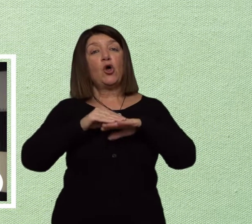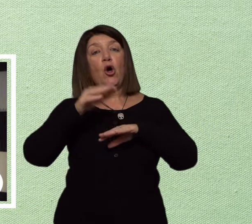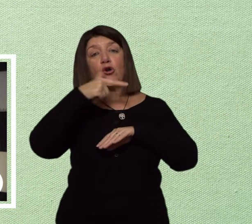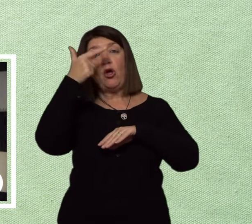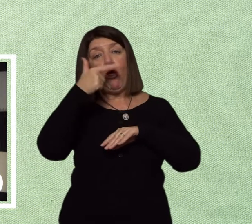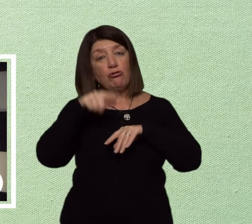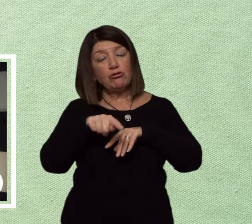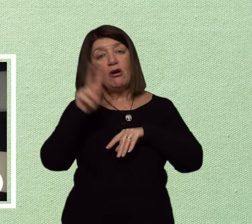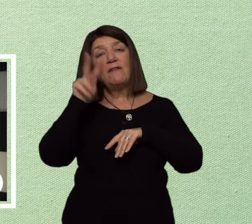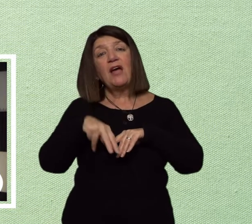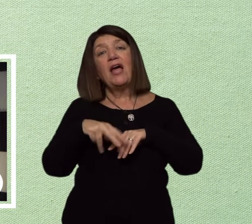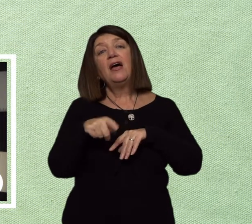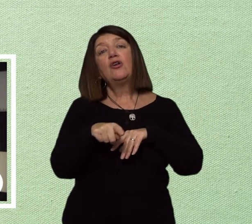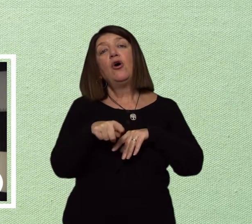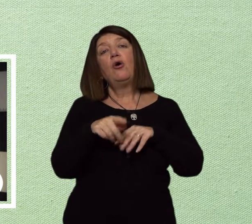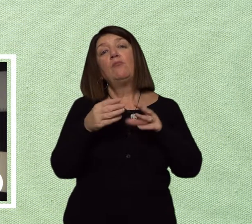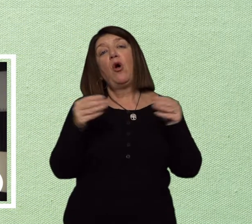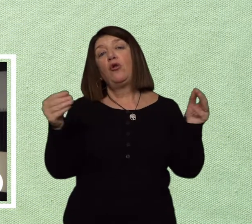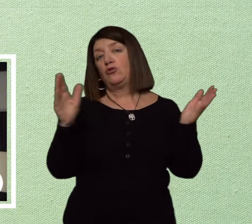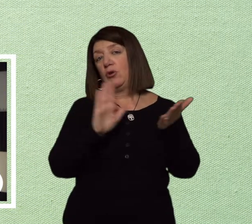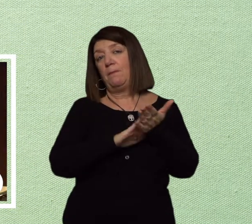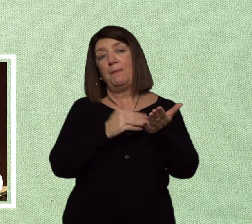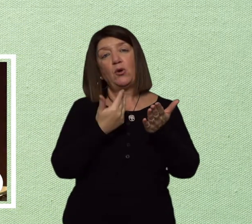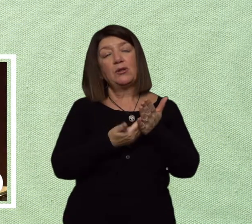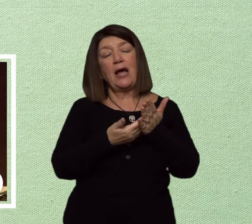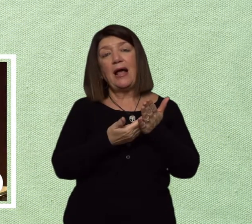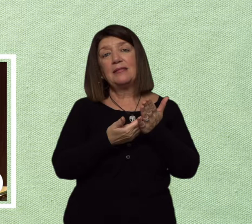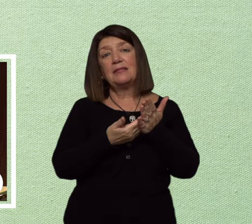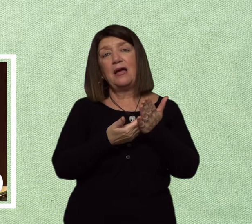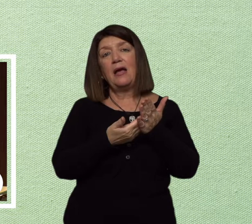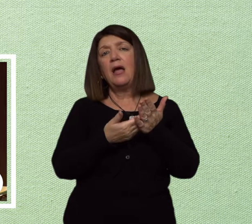e questo ritengo che sia molto importante dirlo. - Cosa vuol aprire un ambulatorio di primo